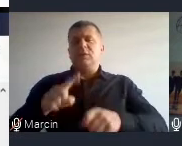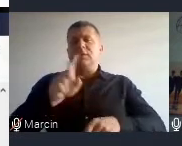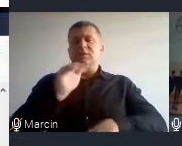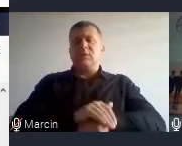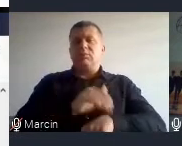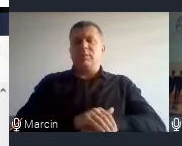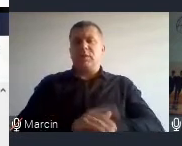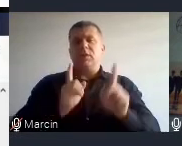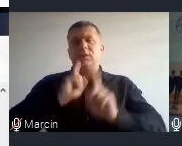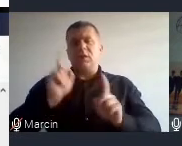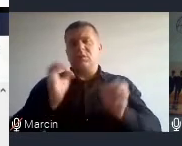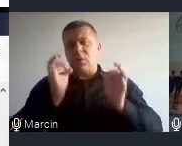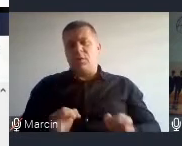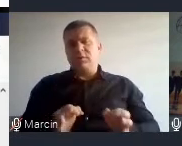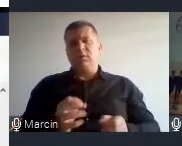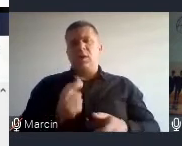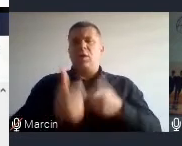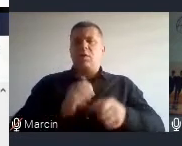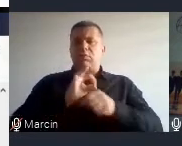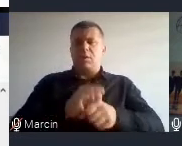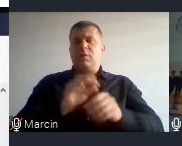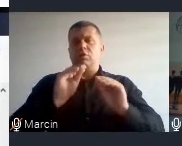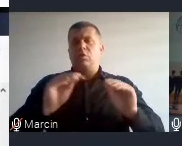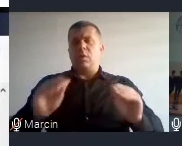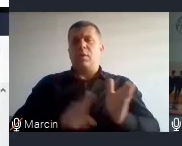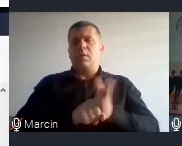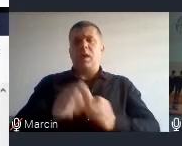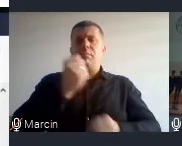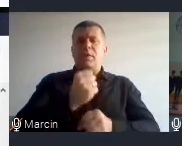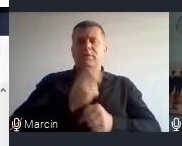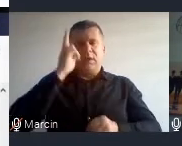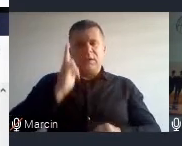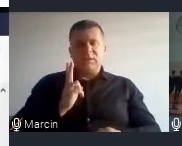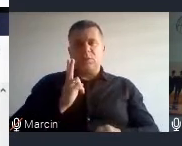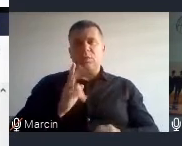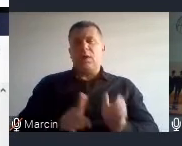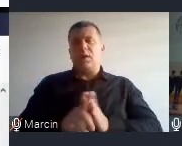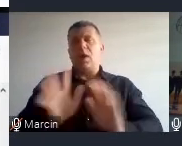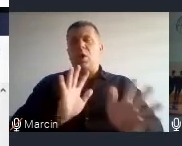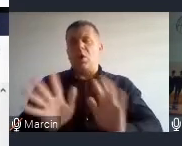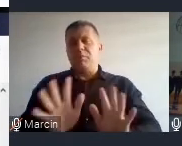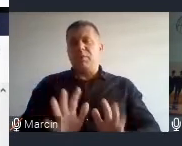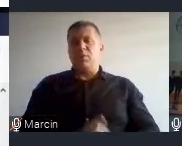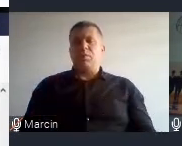czasem zupełnie oficjalnie prowadząc szkolenie dla pracowników instytucji są dla opiekunów, dla osób,